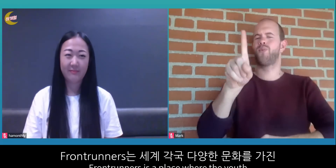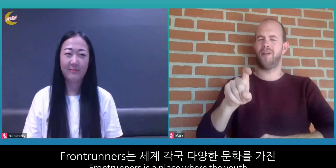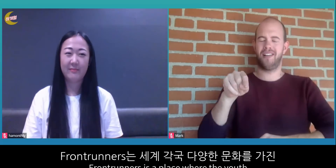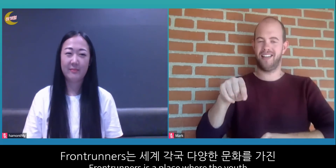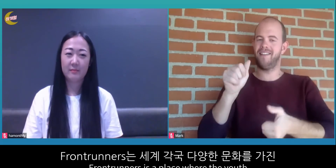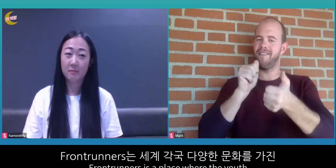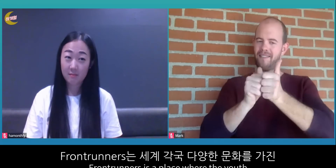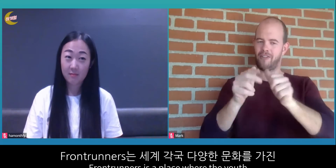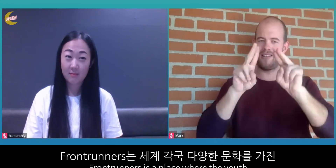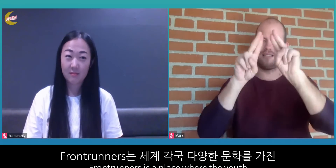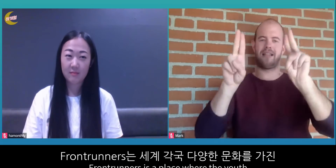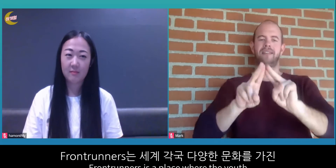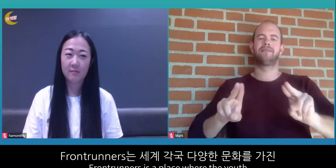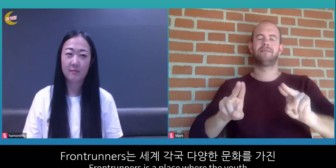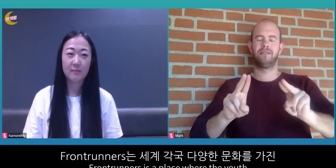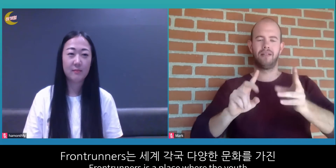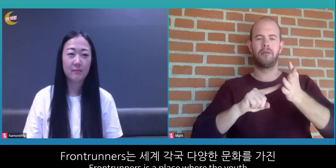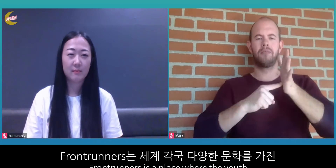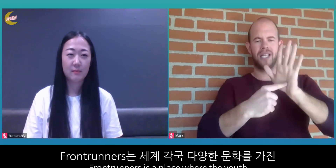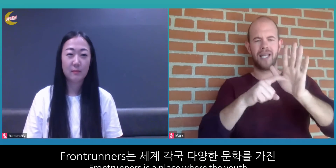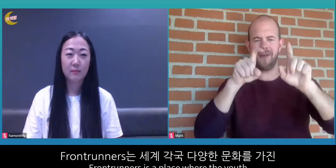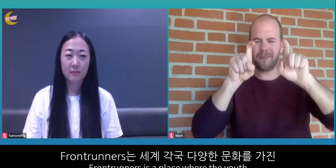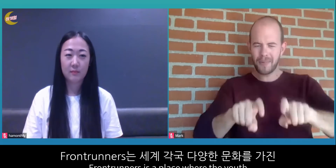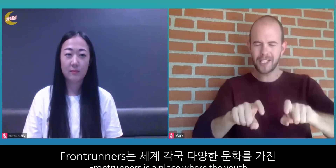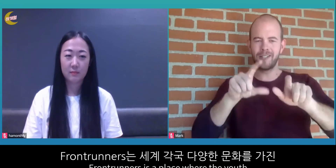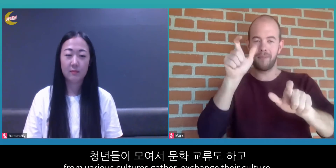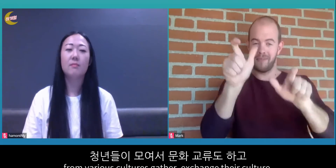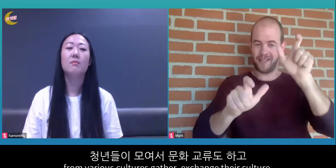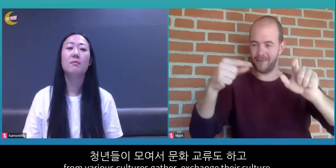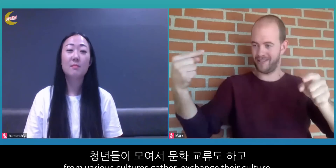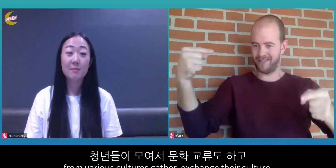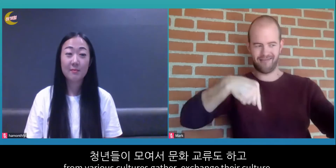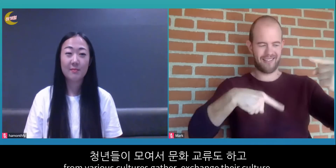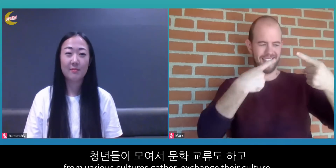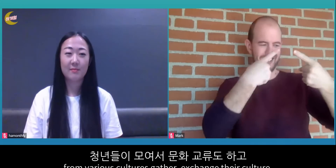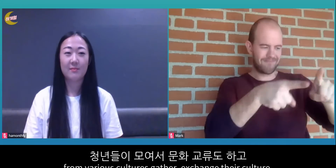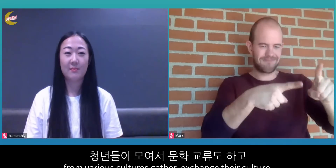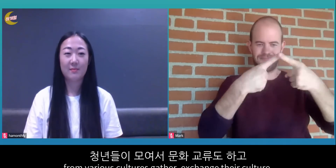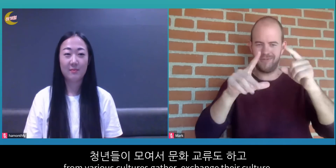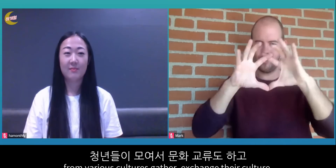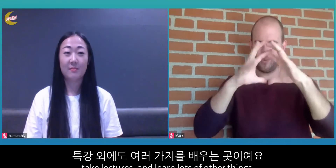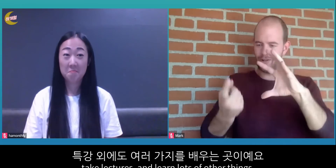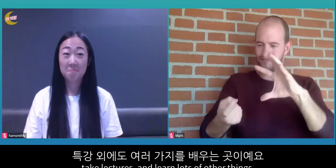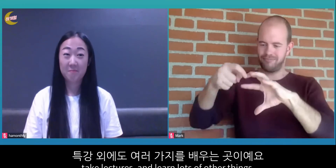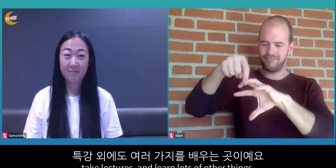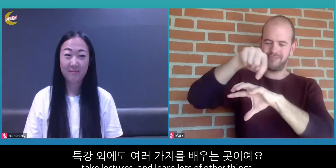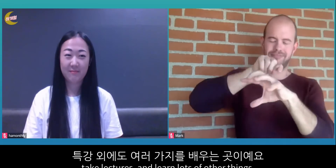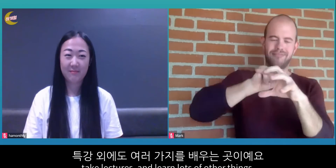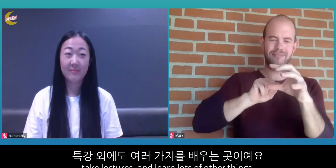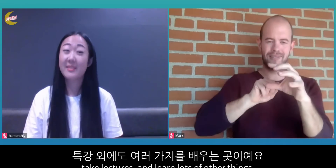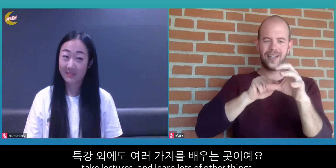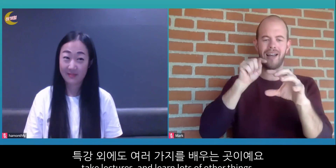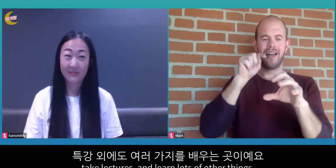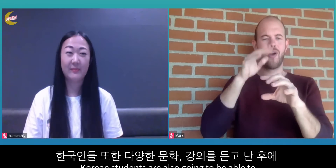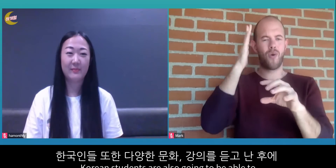フロントランナーは、さまざまな文化の若者が集まり、 文化を交換し、講義を受け、その他多くのことを学ぶ場所です。